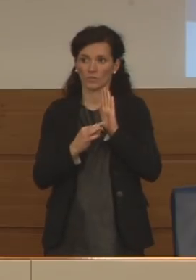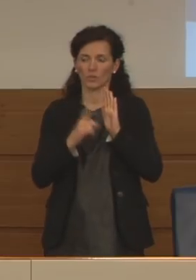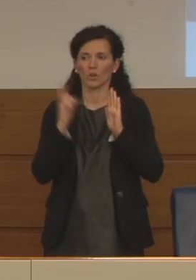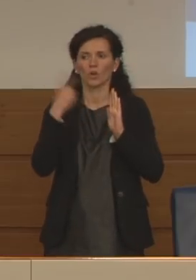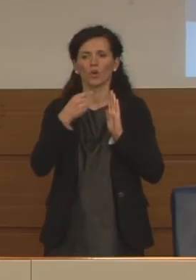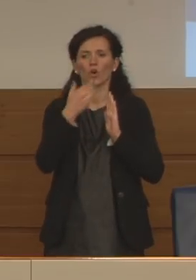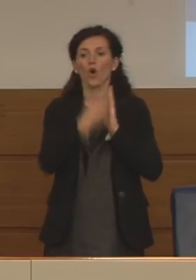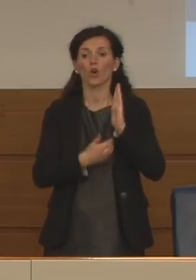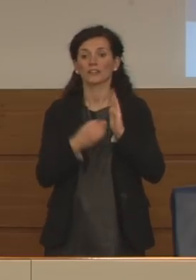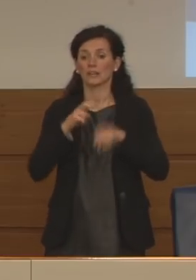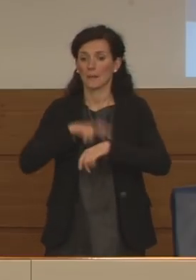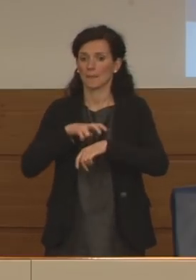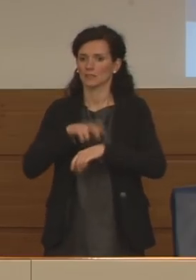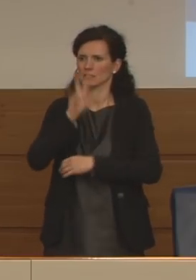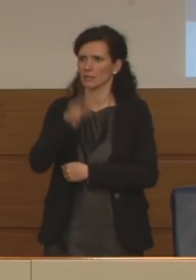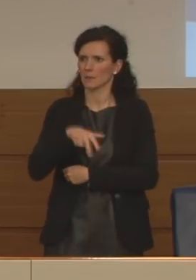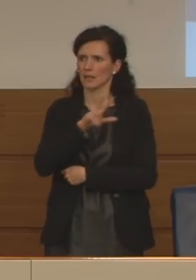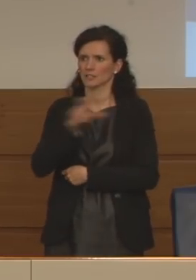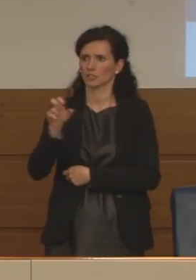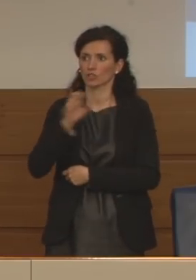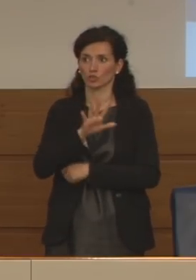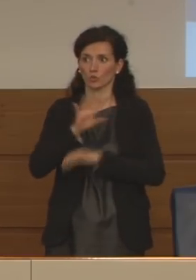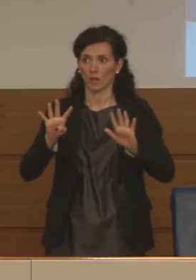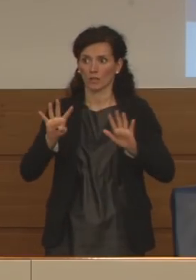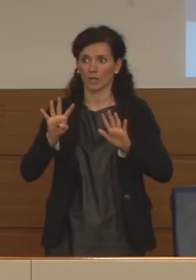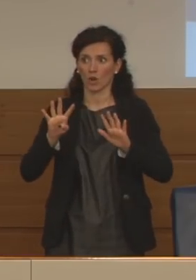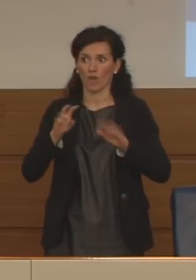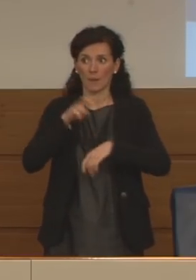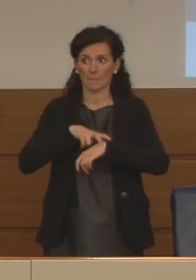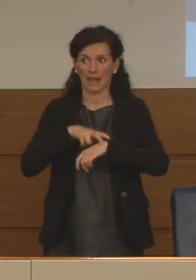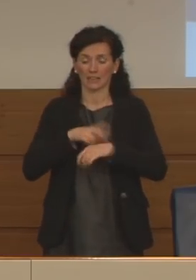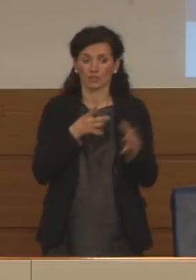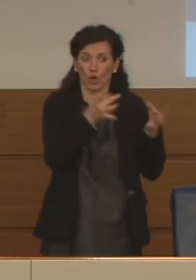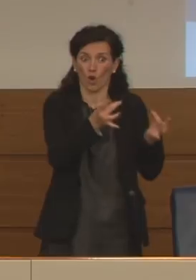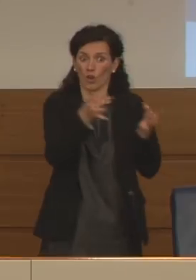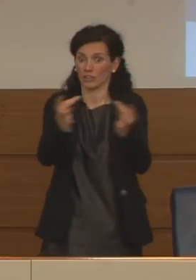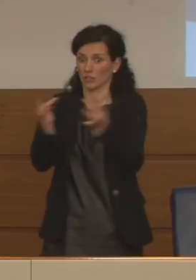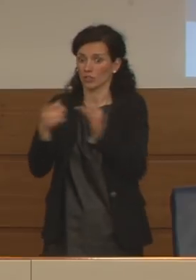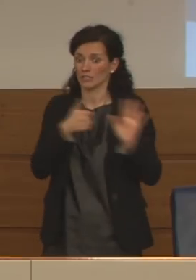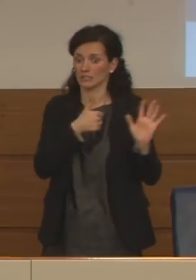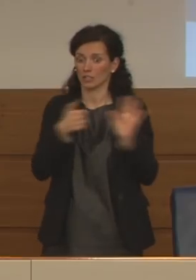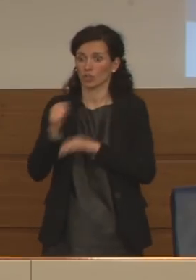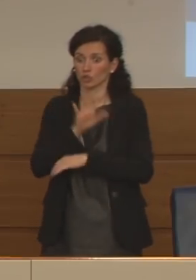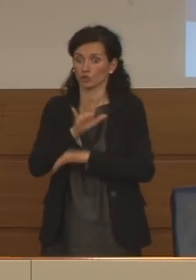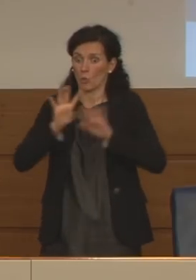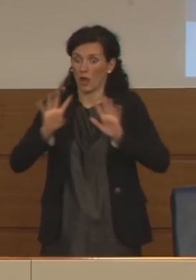spaventosi: 3.359 medici contagiati, 659 in più in 48 ore.